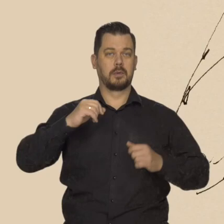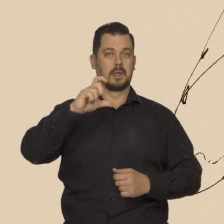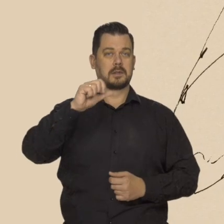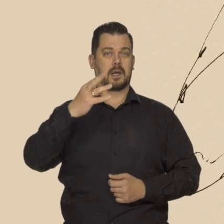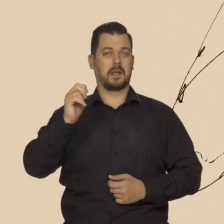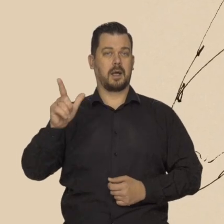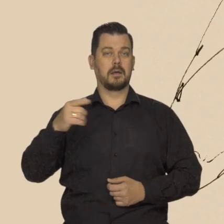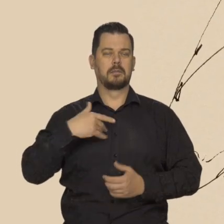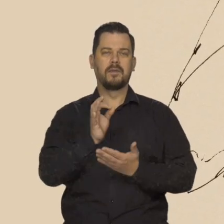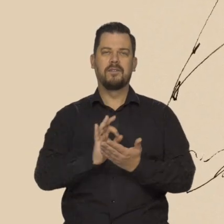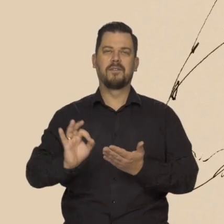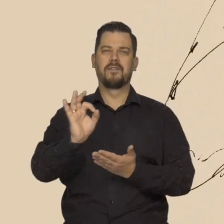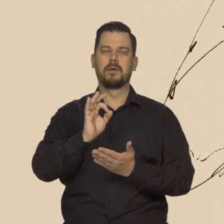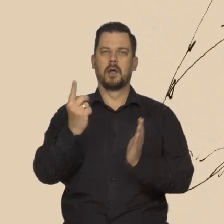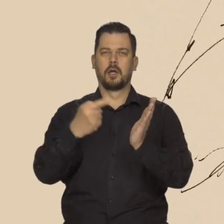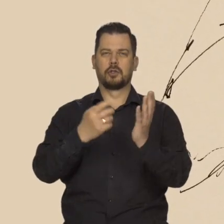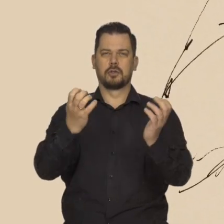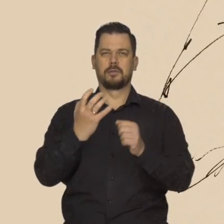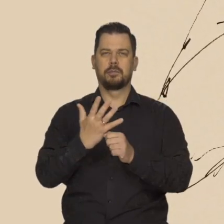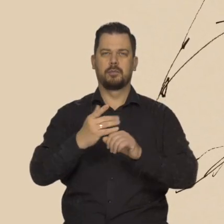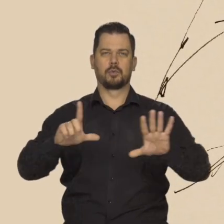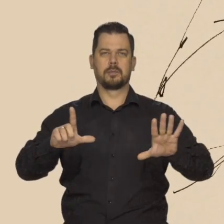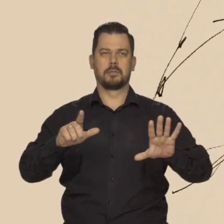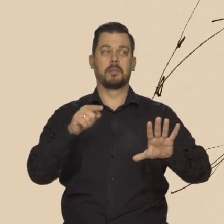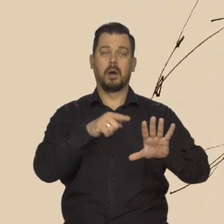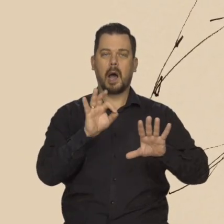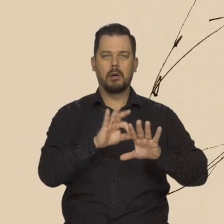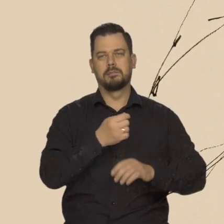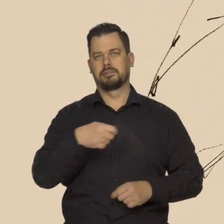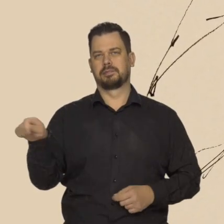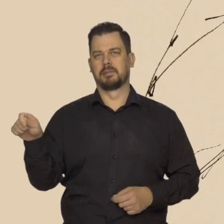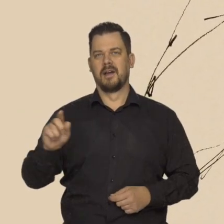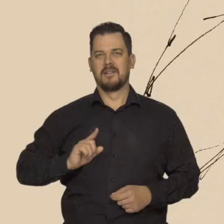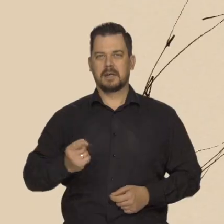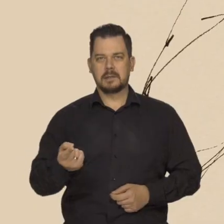Celnikier tworzy tę ilustrację w 1957 roku czyli w roku swojego wyjazdu do Francji,